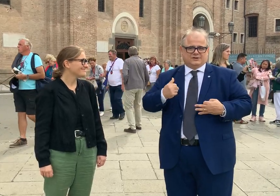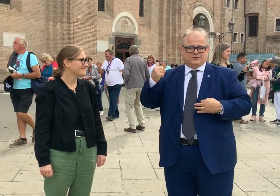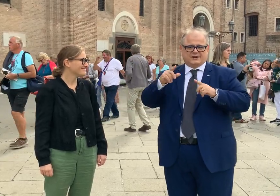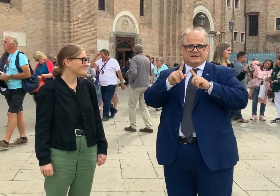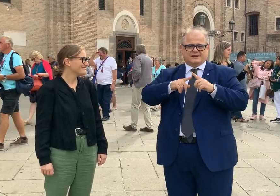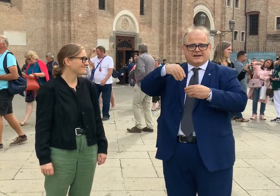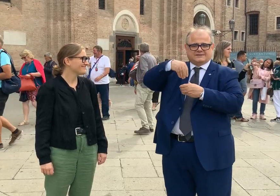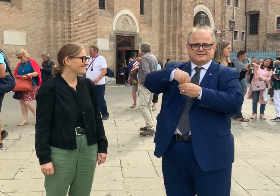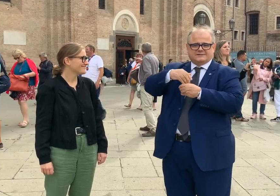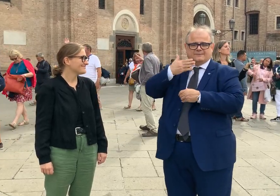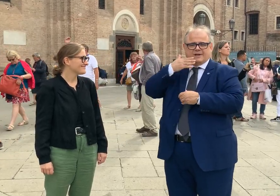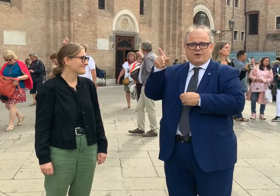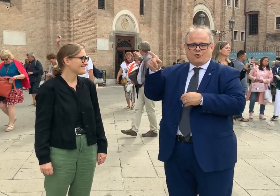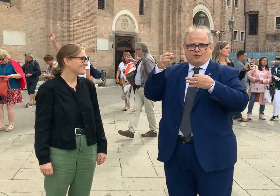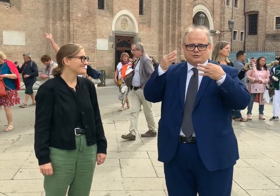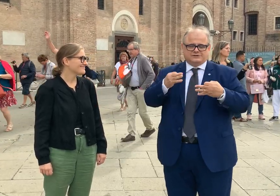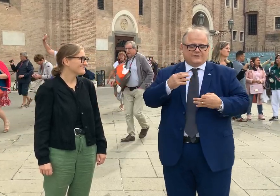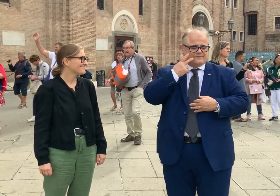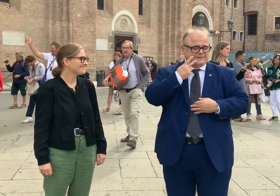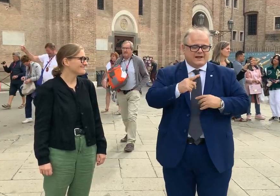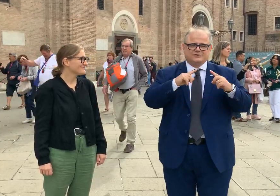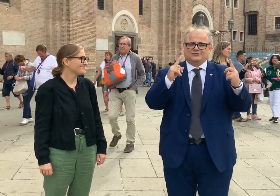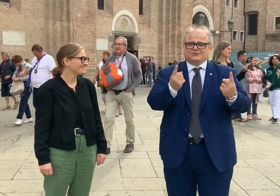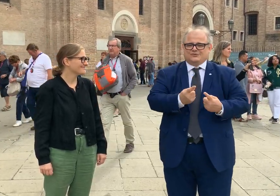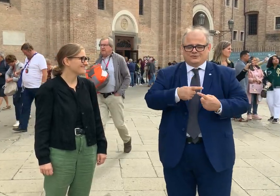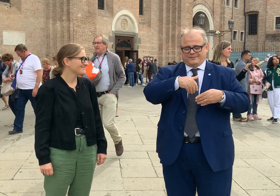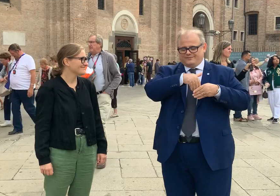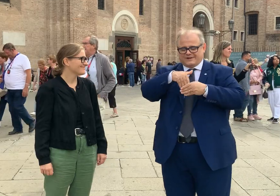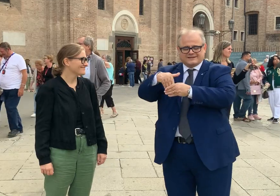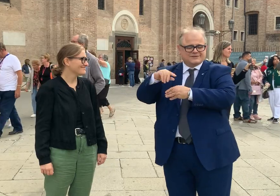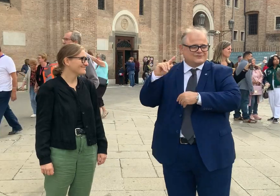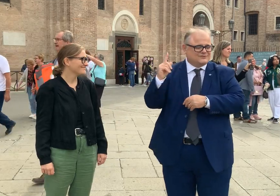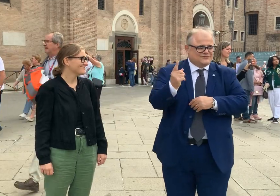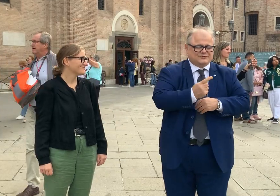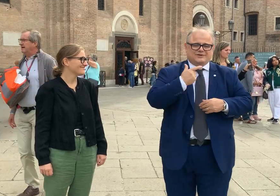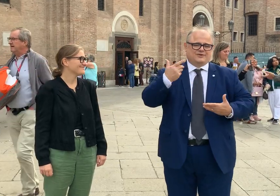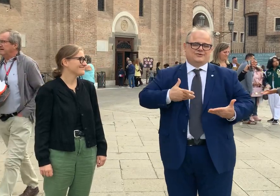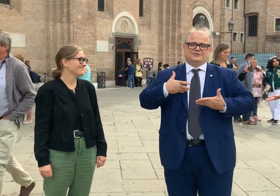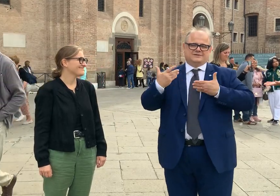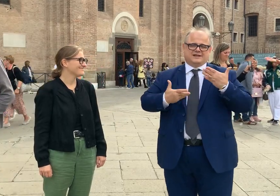Sicuramente Magarotto sarebbe stato contento di vederli alti durante la messa,